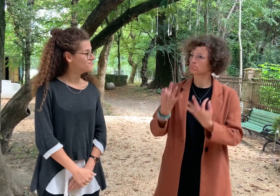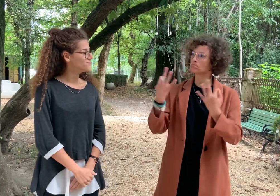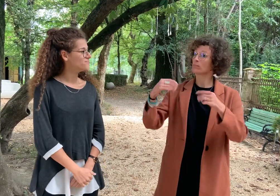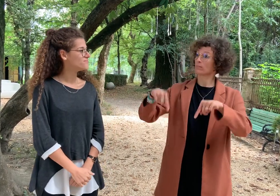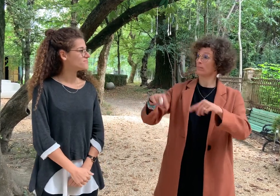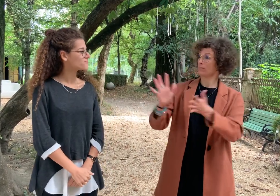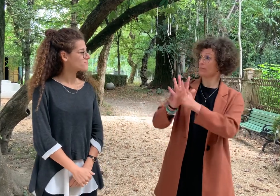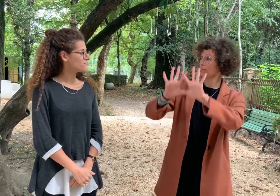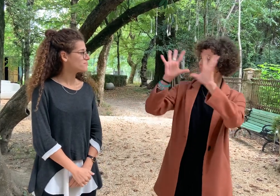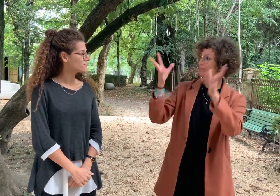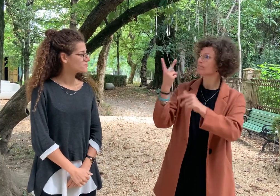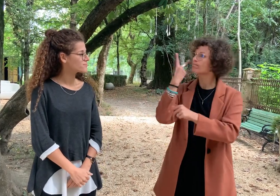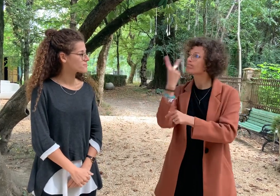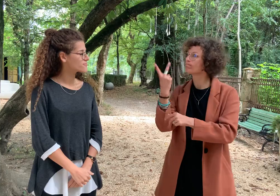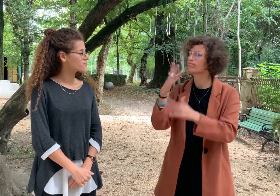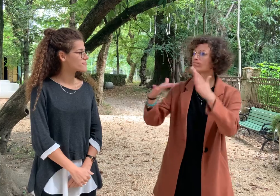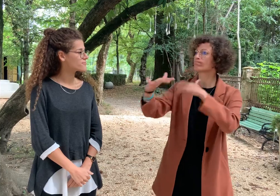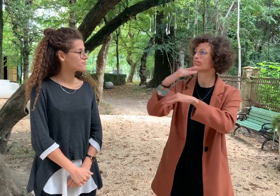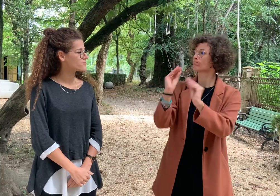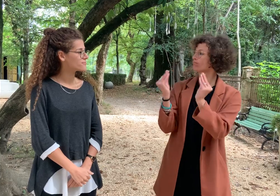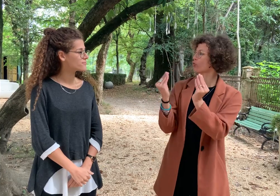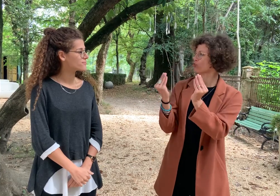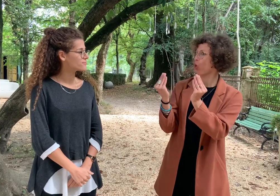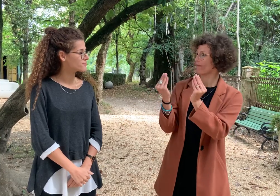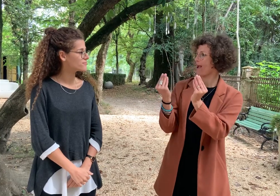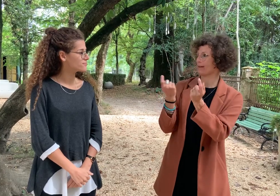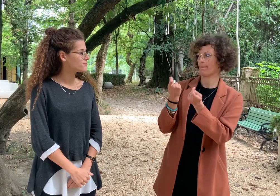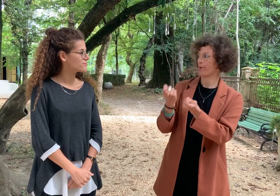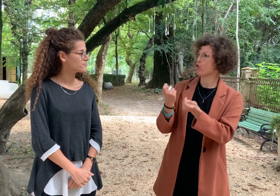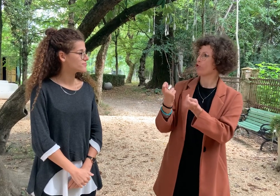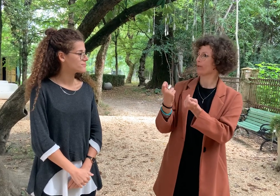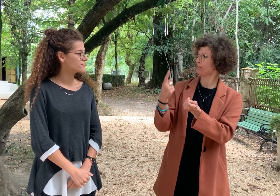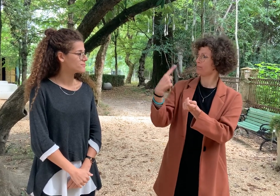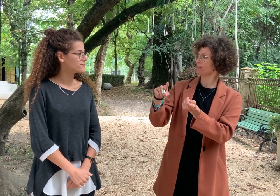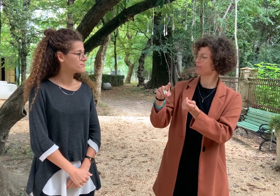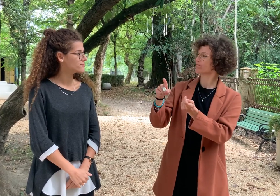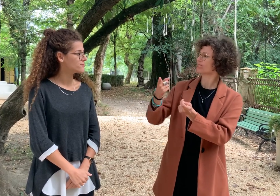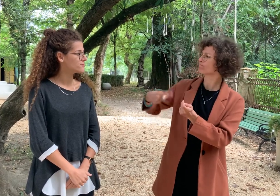Bene, però è da notare che in occasione di questa festa c'è stata poca partecipazione dei giovani...